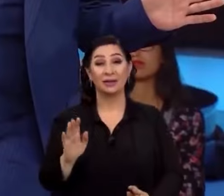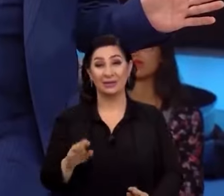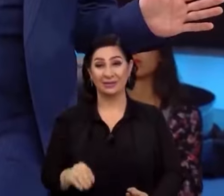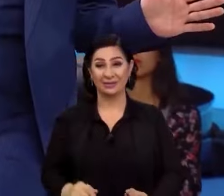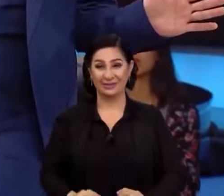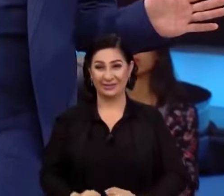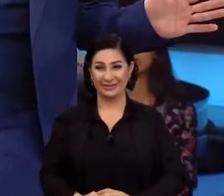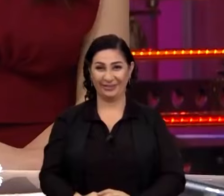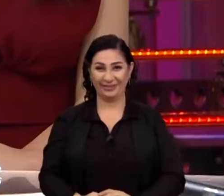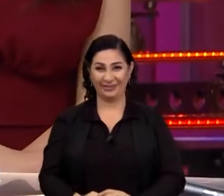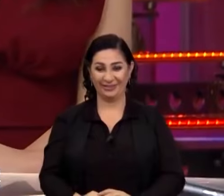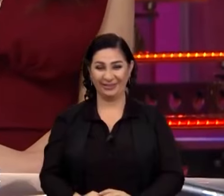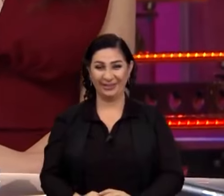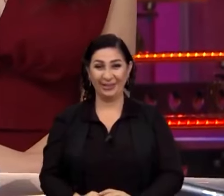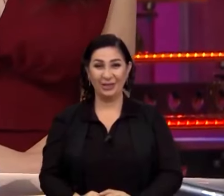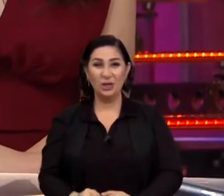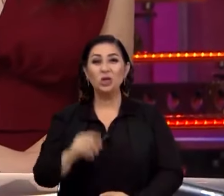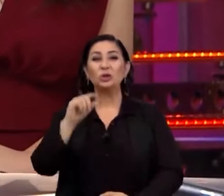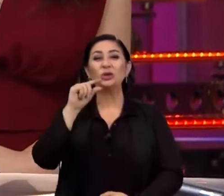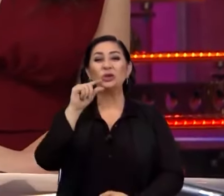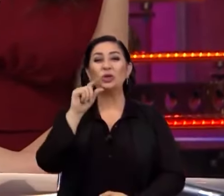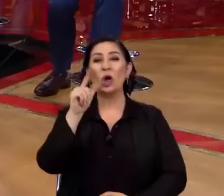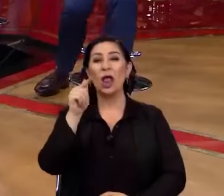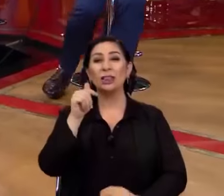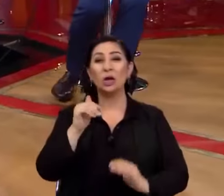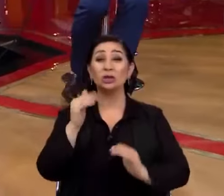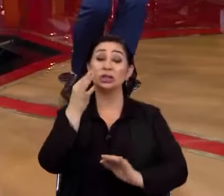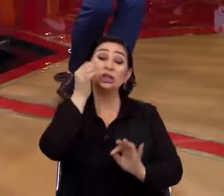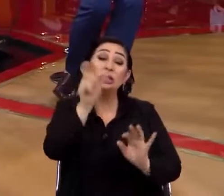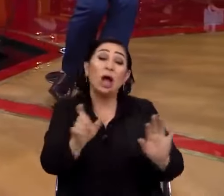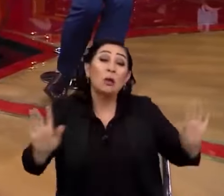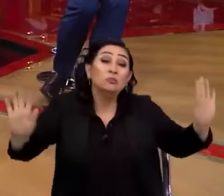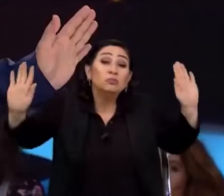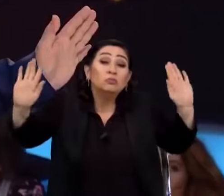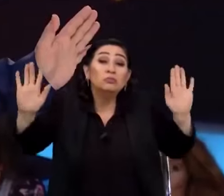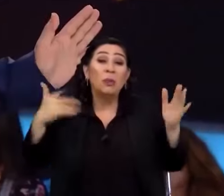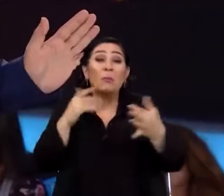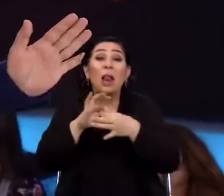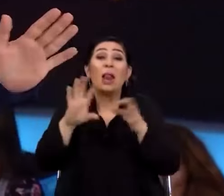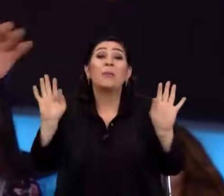anlatma küçük Tansiyonum 16'ya çıktı kişisel kardeşim bana anlatma